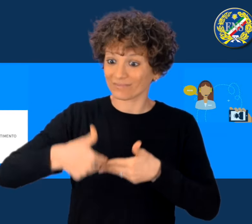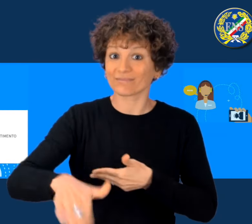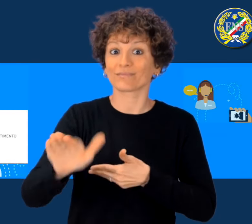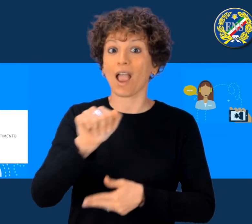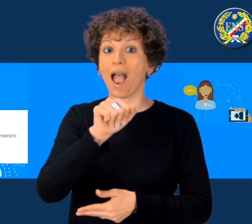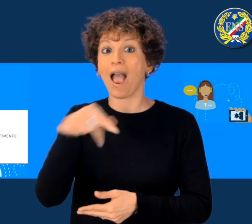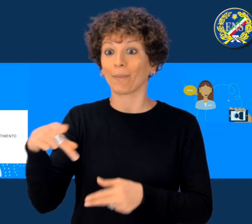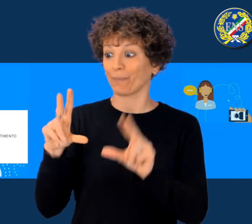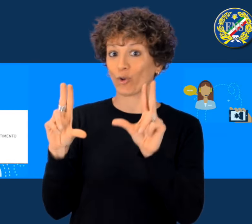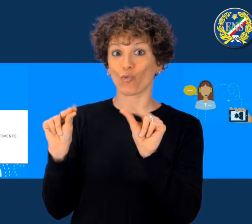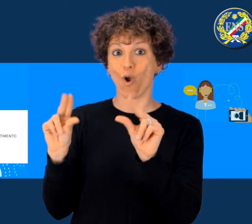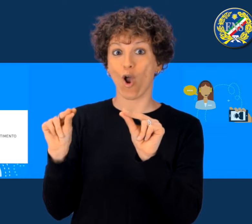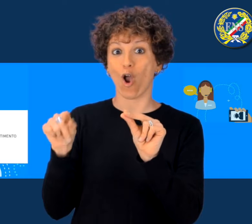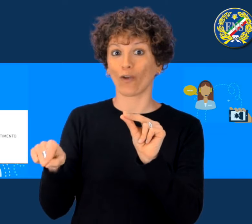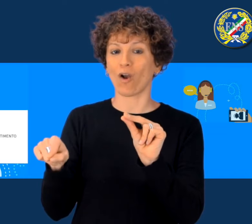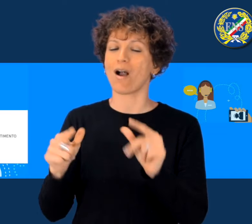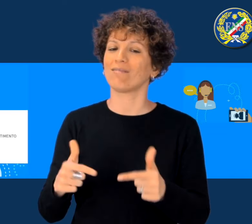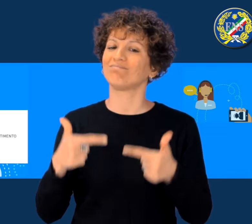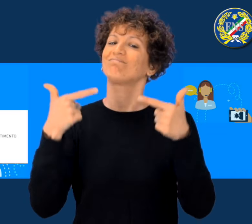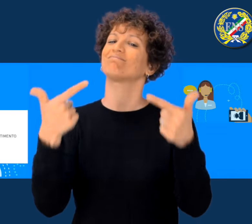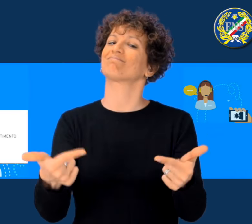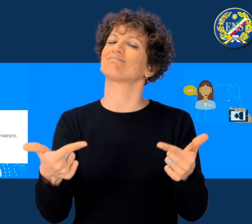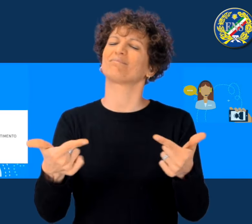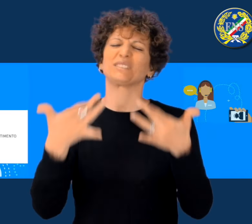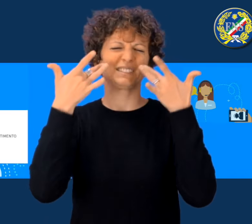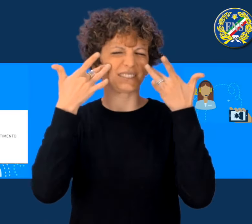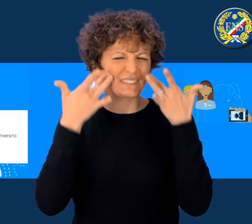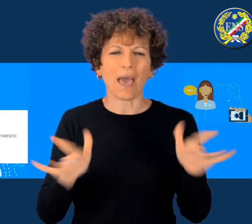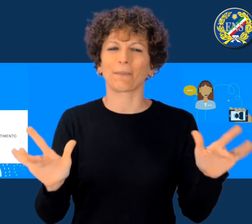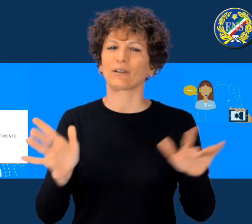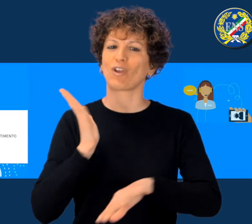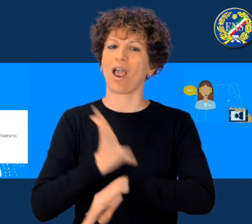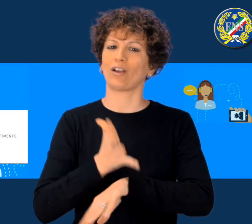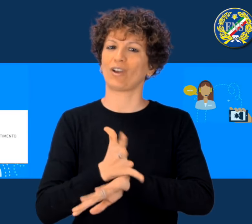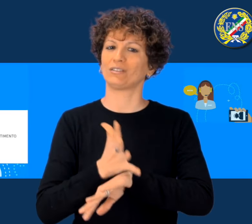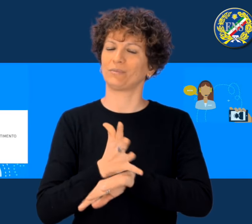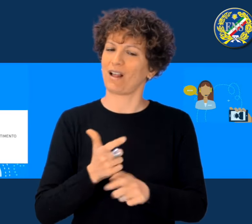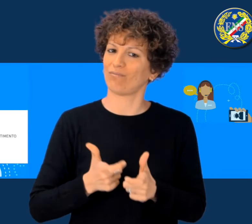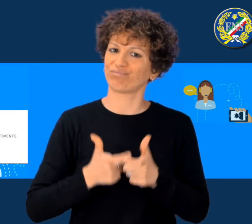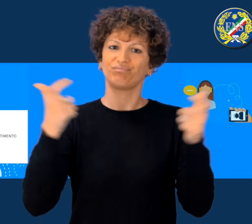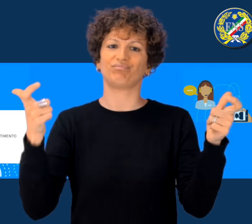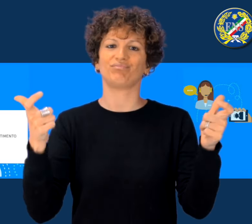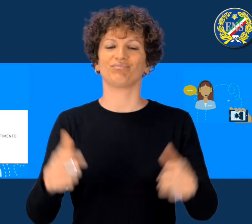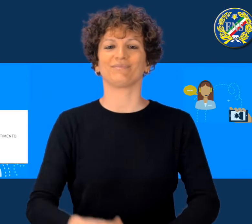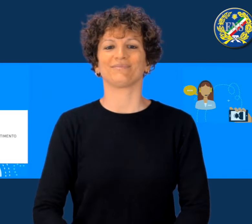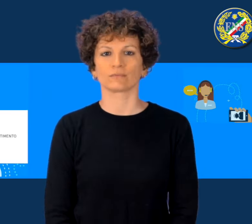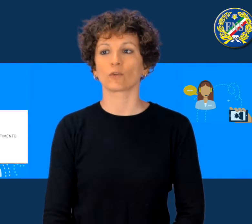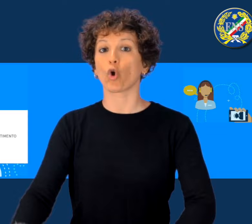e da oggi è ancora più facile e accessibile con la nuova APP.